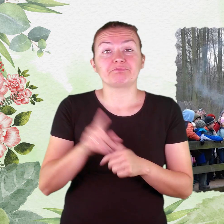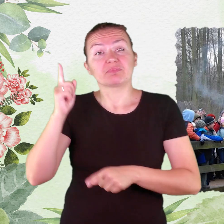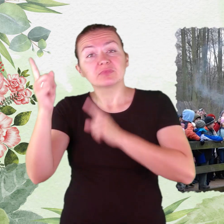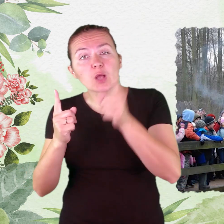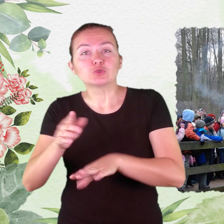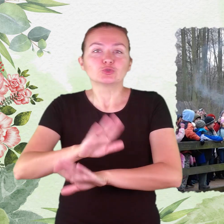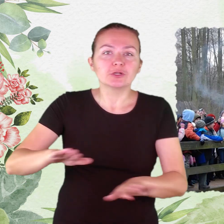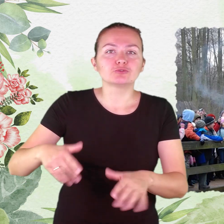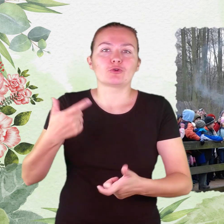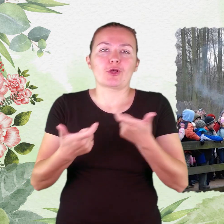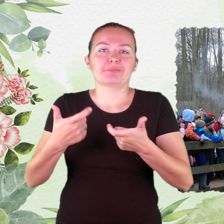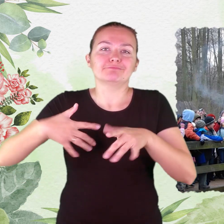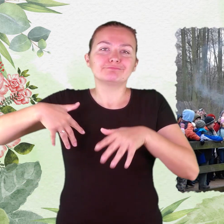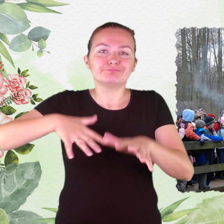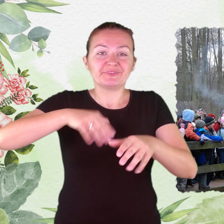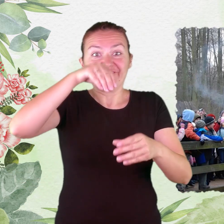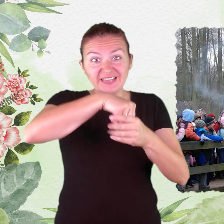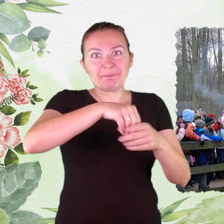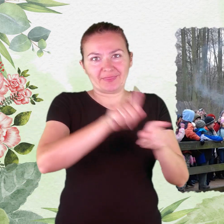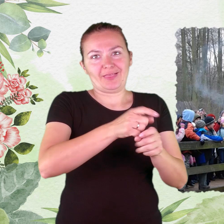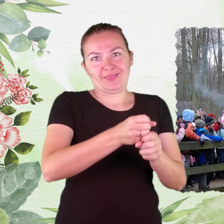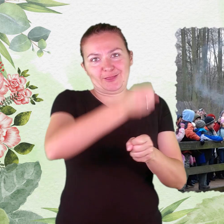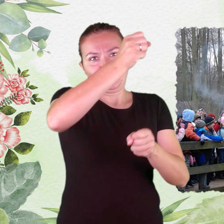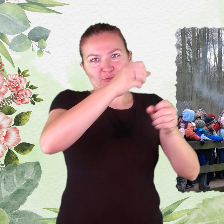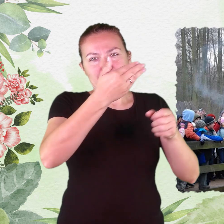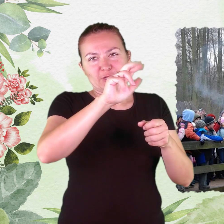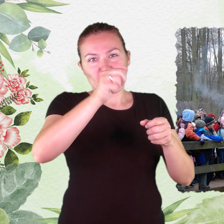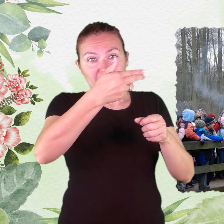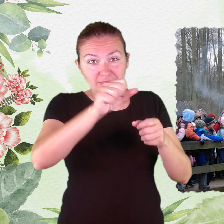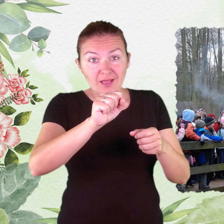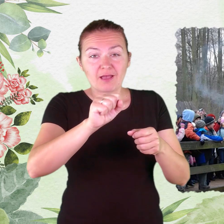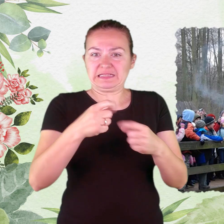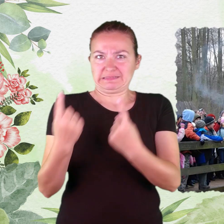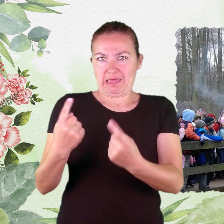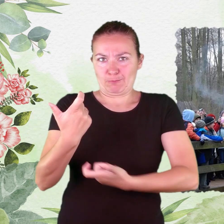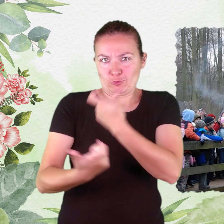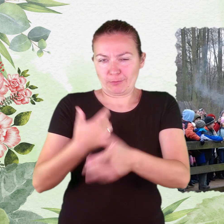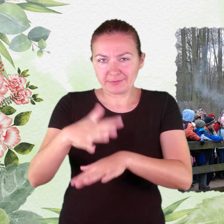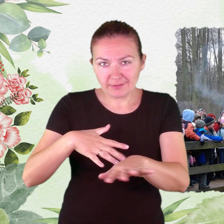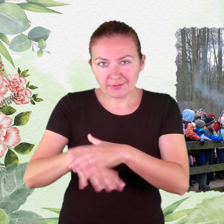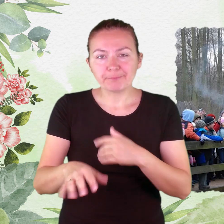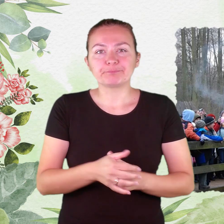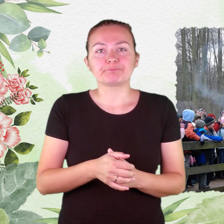Tego dnia nauczyciele i dzieci organizują pochody z kukłami, które sami robią.